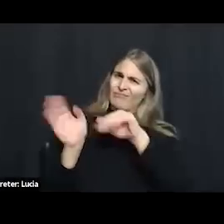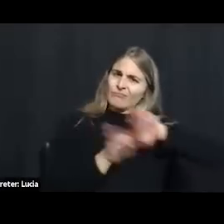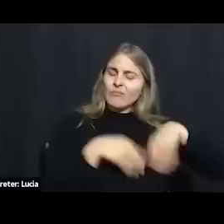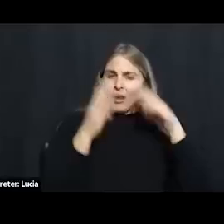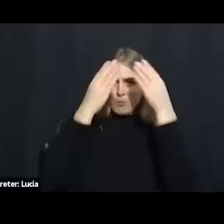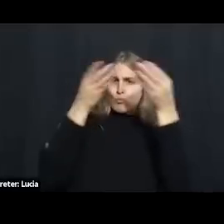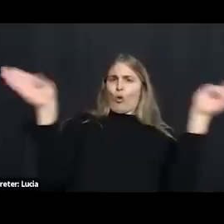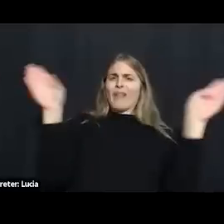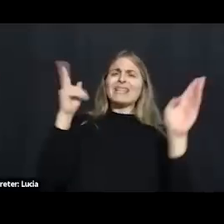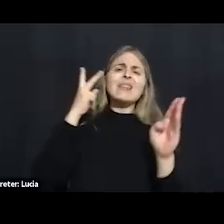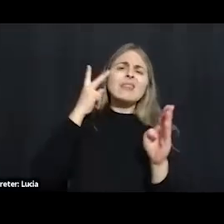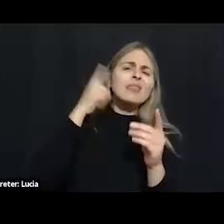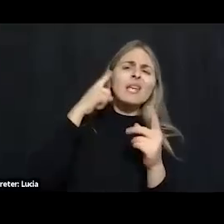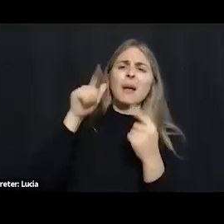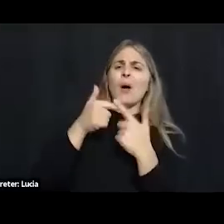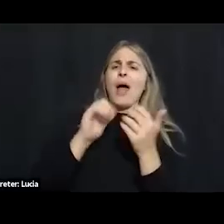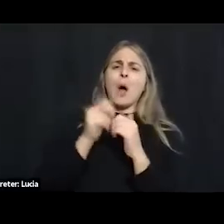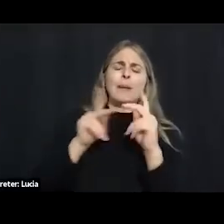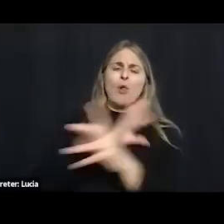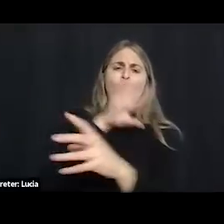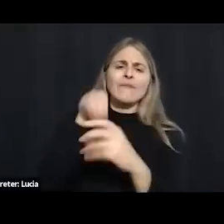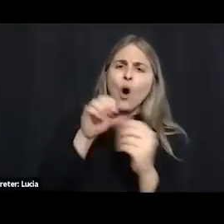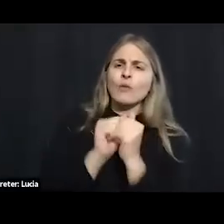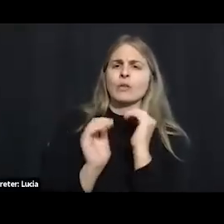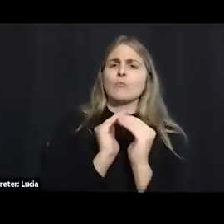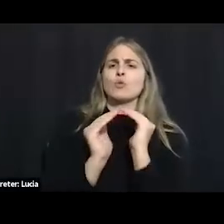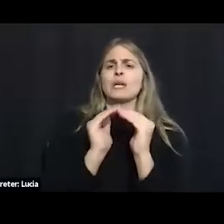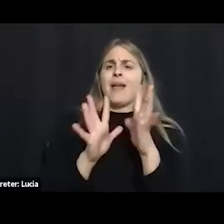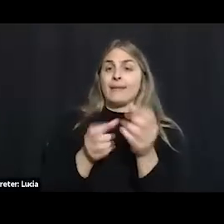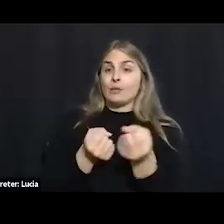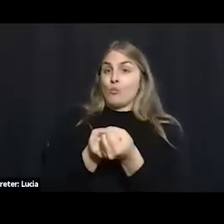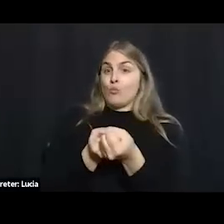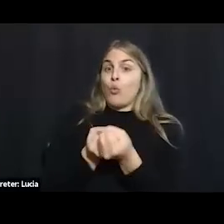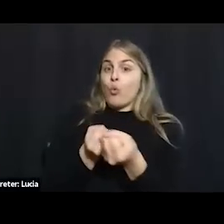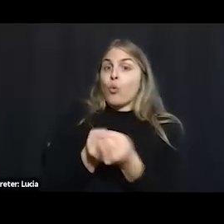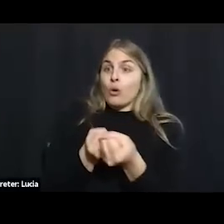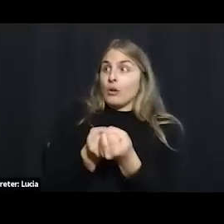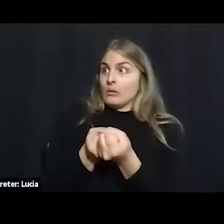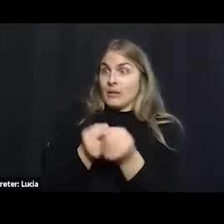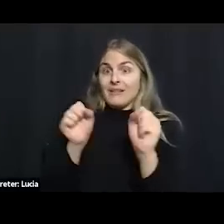en que las personas pueden participar en sus comunidades y el papel de apoyo que esto puede jugar en combatir la soledad.